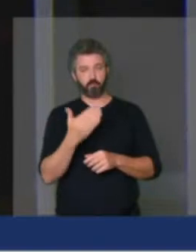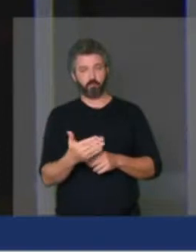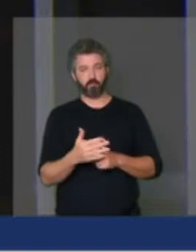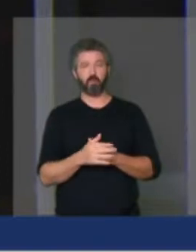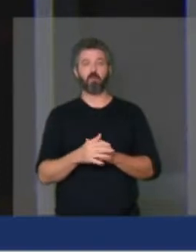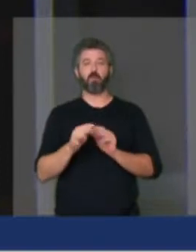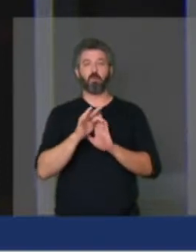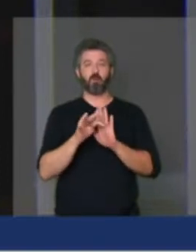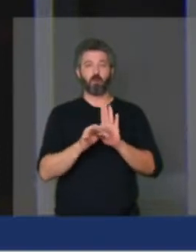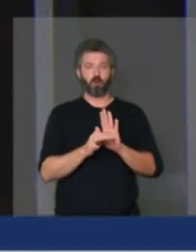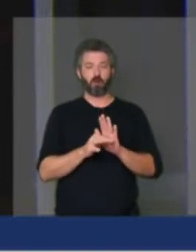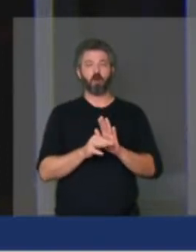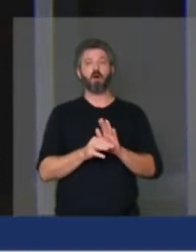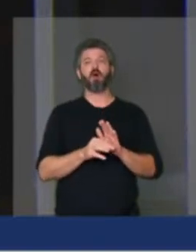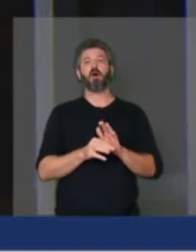TEXTO JÁ INVERTIDO NA LEI 14-- [INTERRUPÇÃO DO